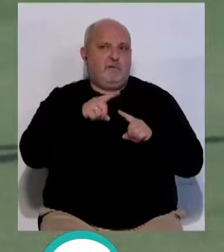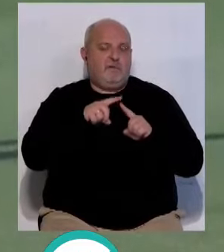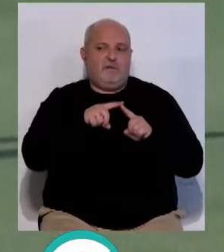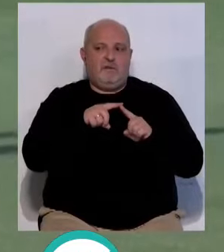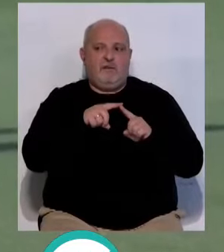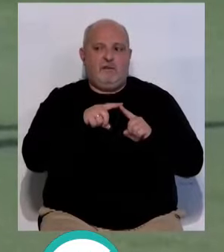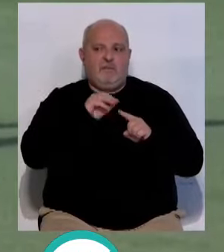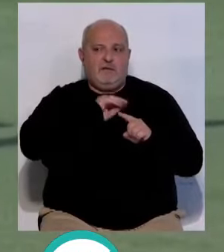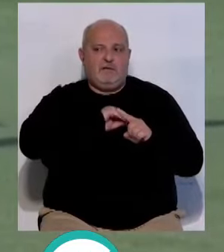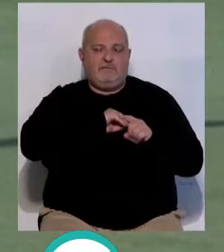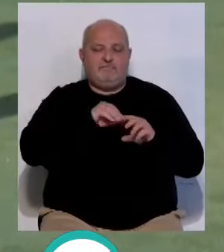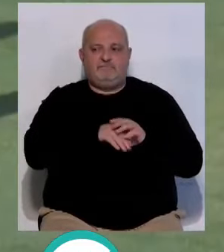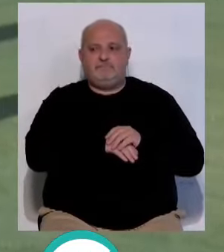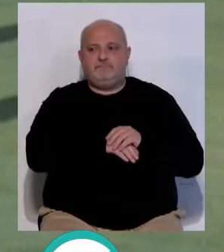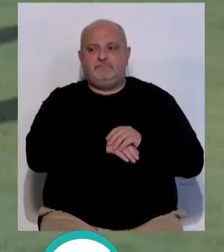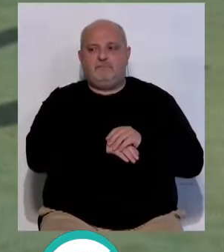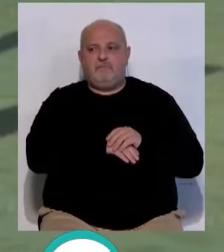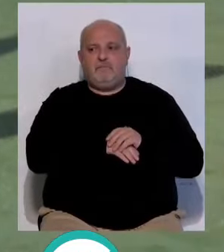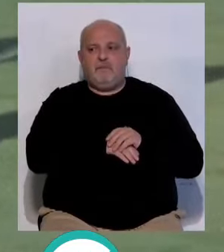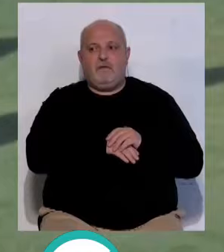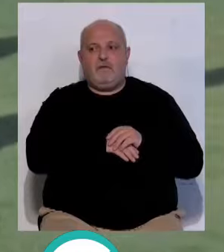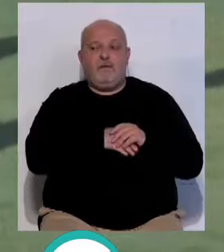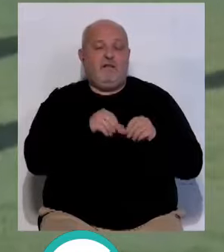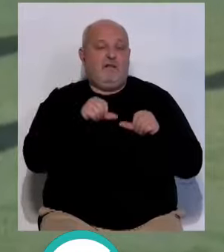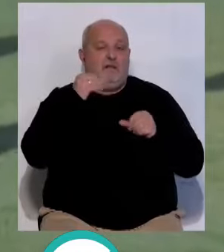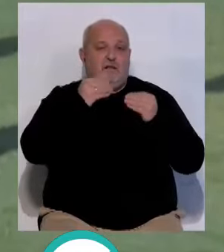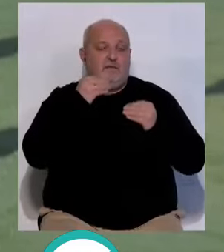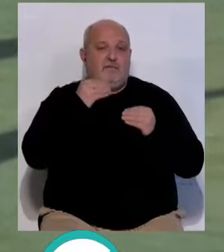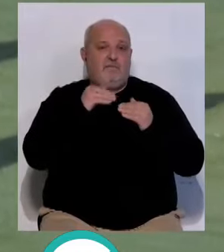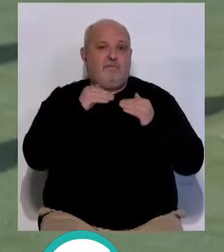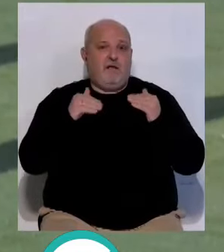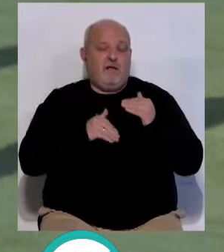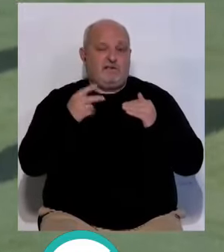bastante válido opinión como como estemos pensando en que vamos a segunda va no pero bueno al final